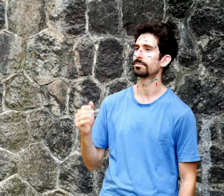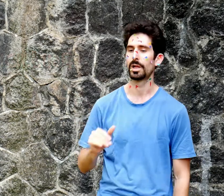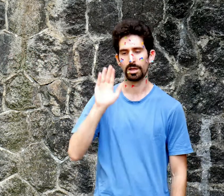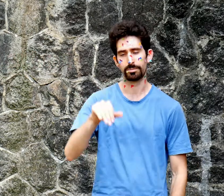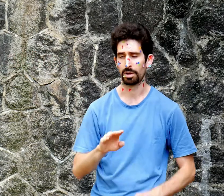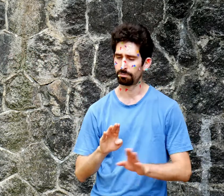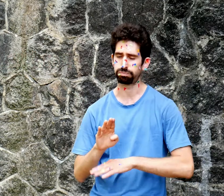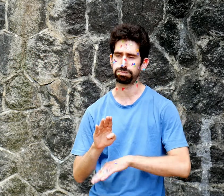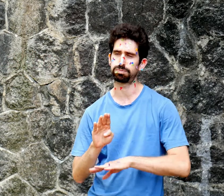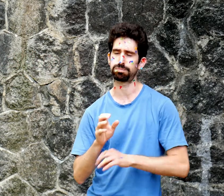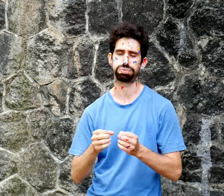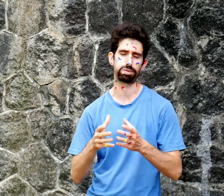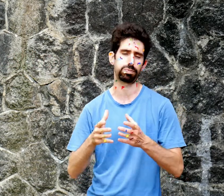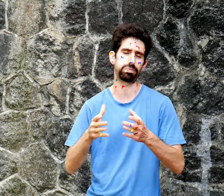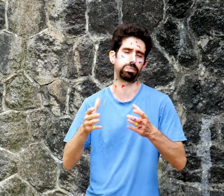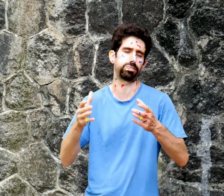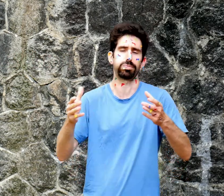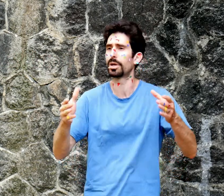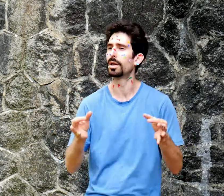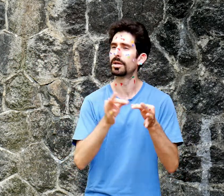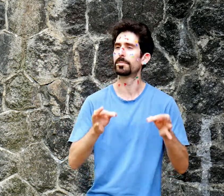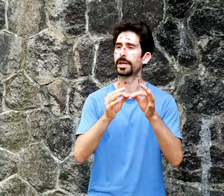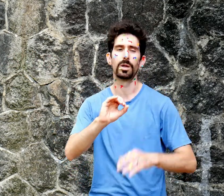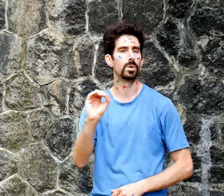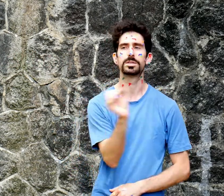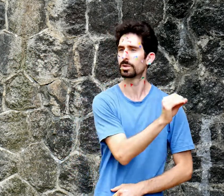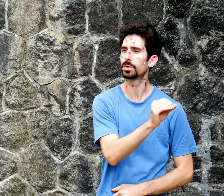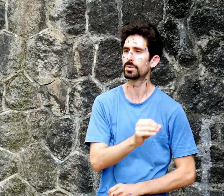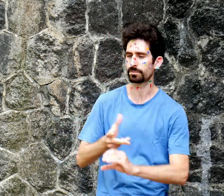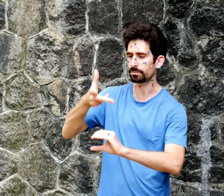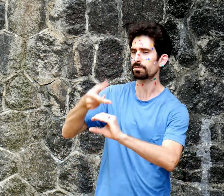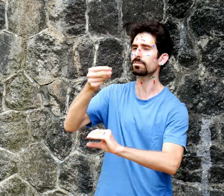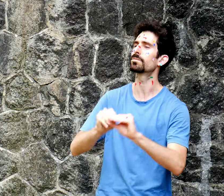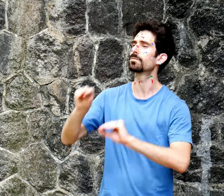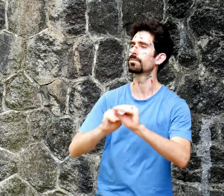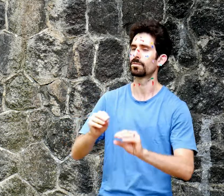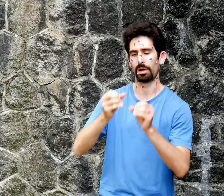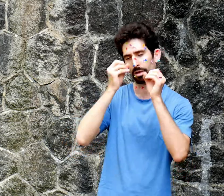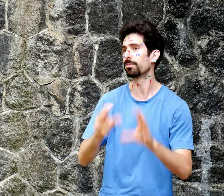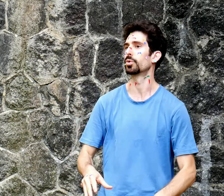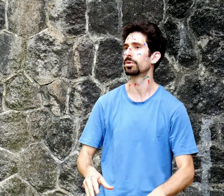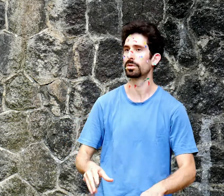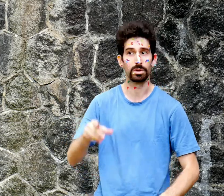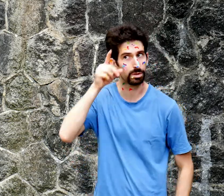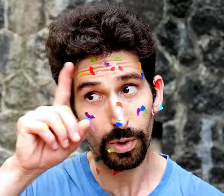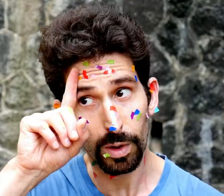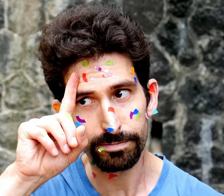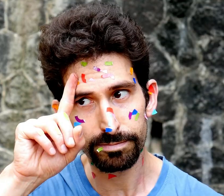Ensuite, les antibiotiques ont pris de l'ampleur et les pays occidentaux ont abandonné la phagothérapie. Pourquoi ?